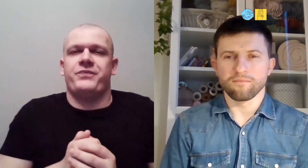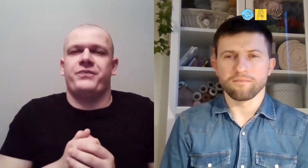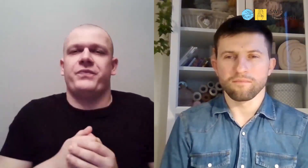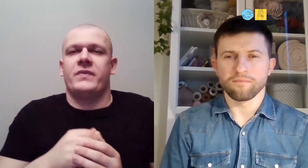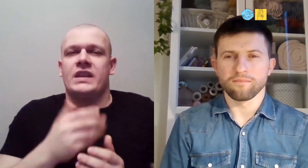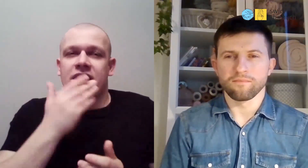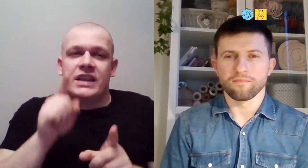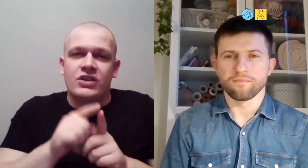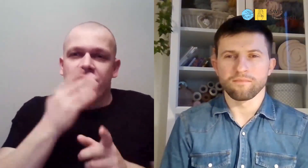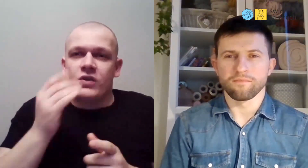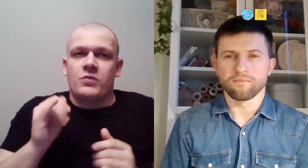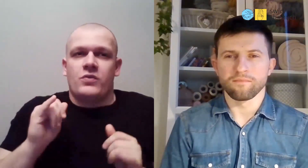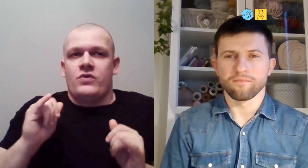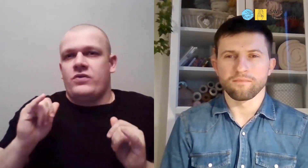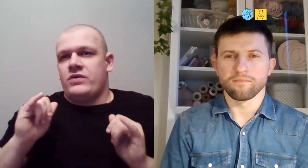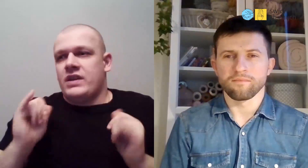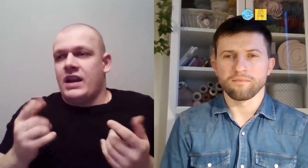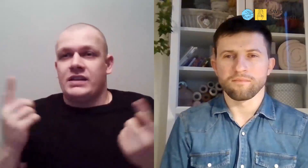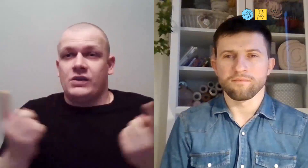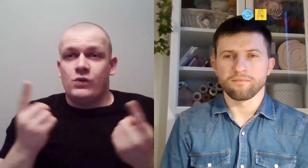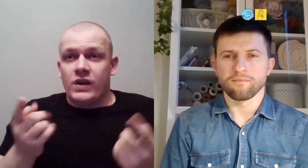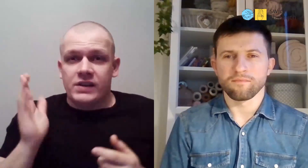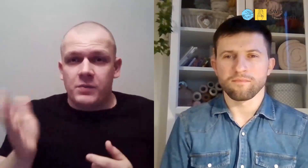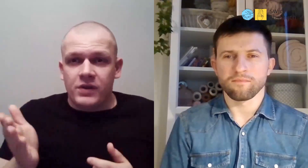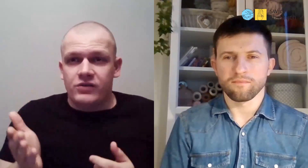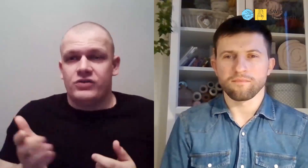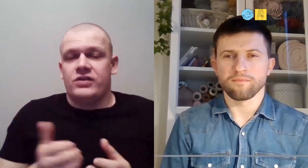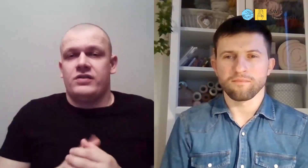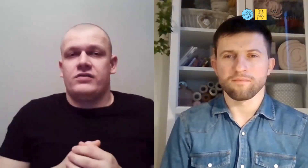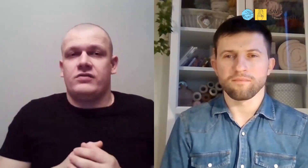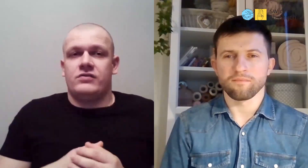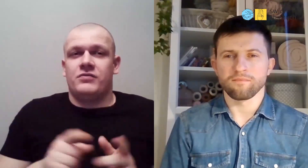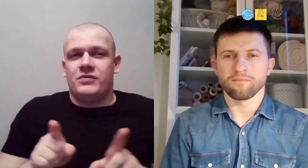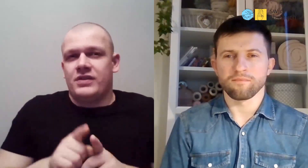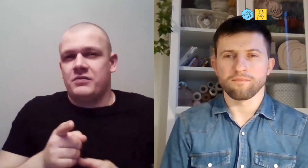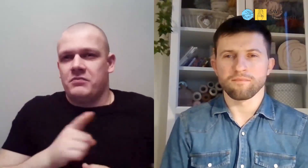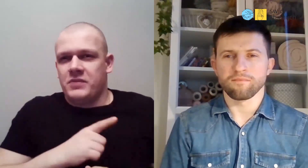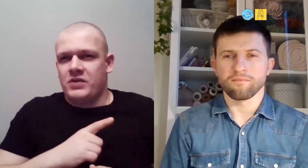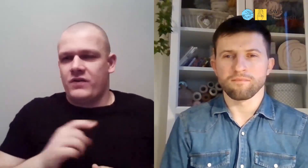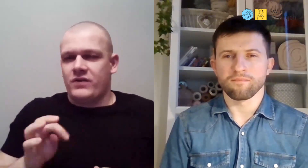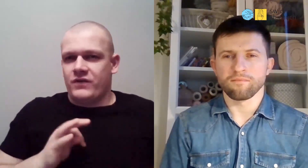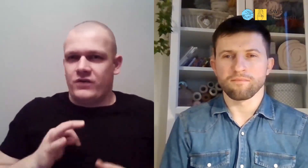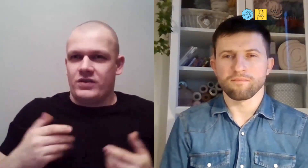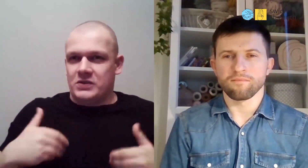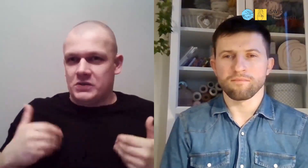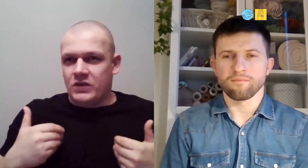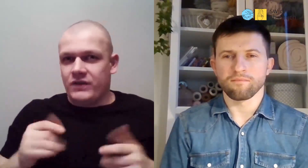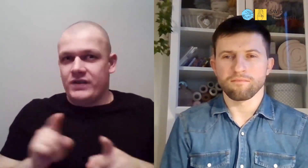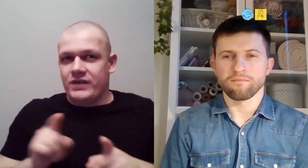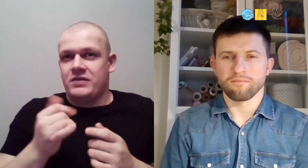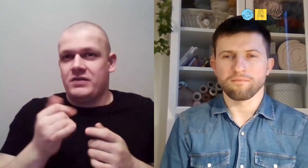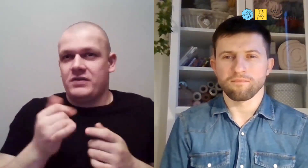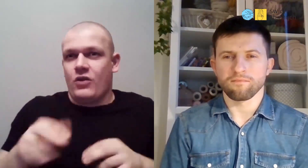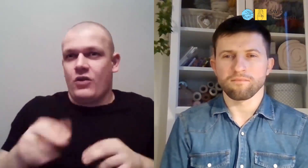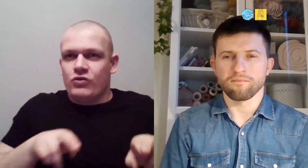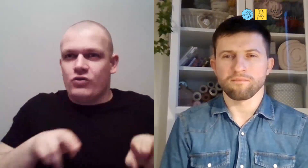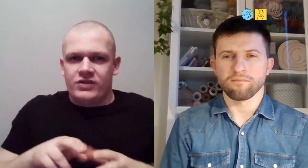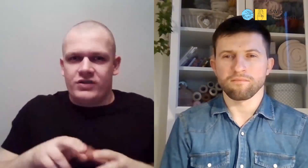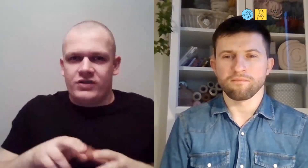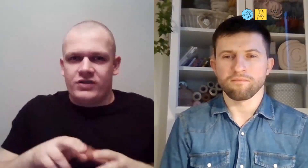Nie wiadomo jaka będzie sytuacja. Trzeba pilnować swojego zdrowia, rodziny.